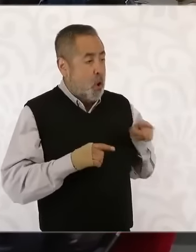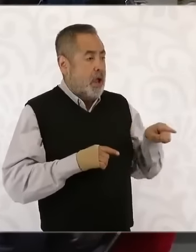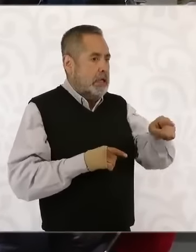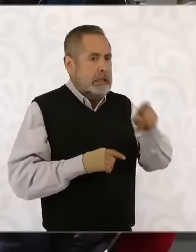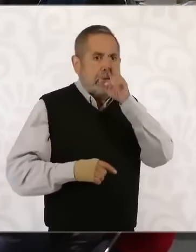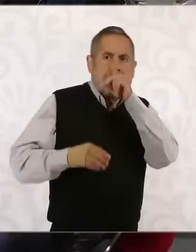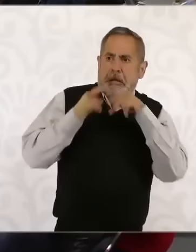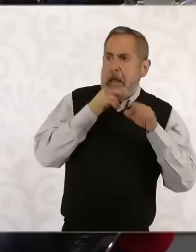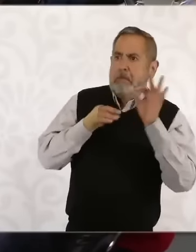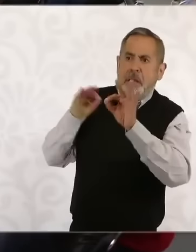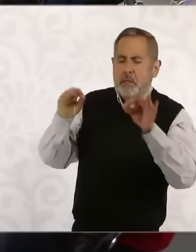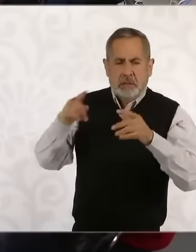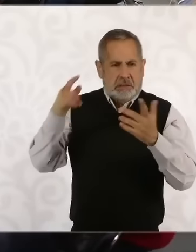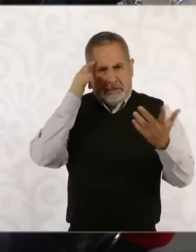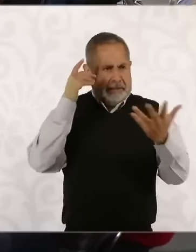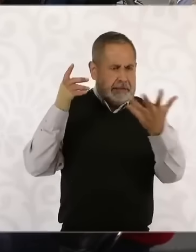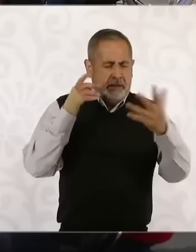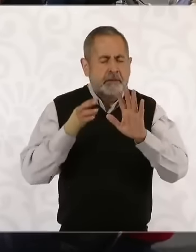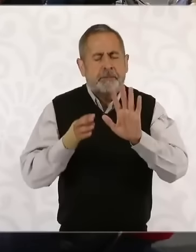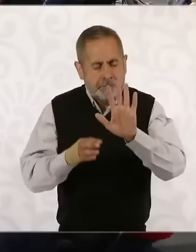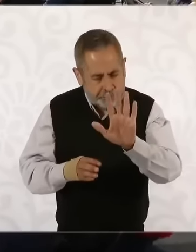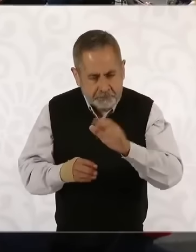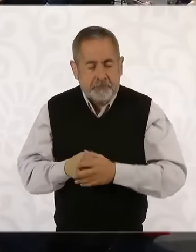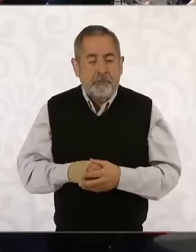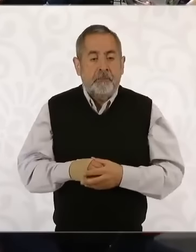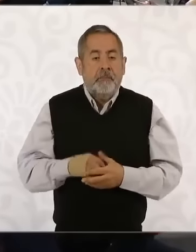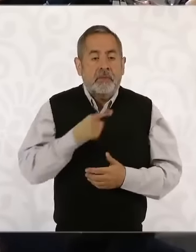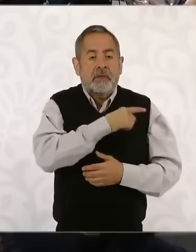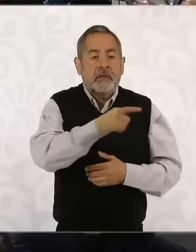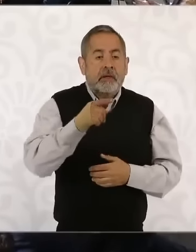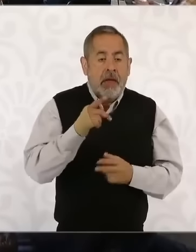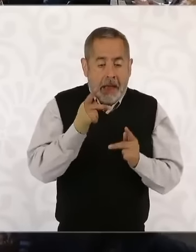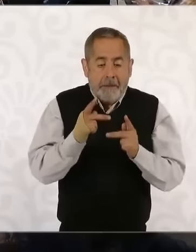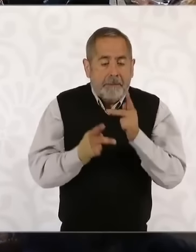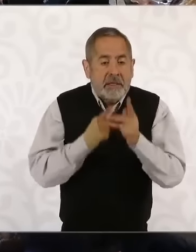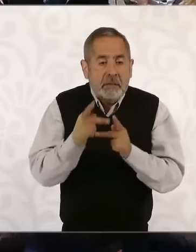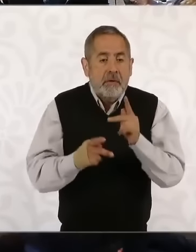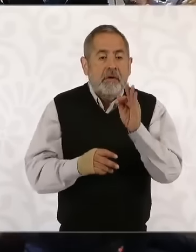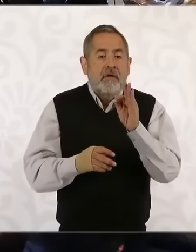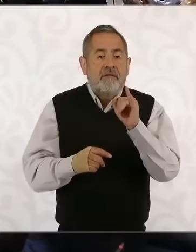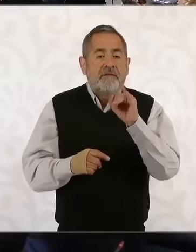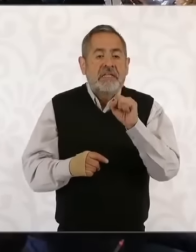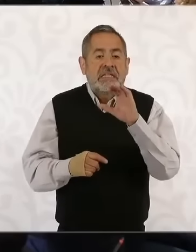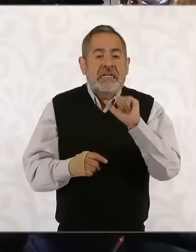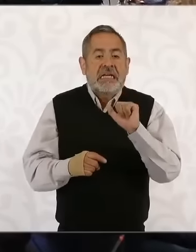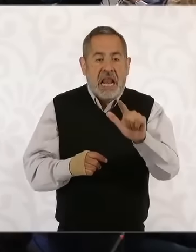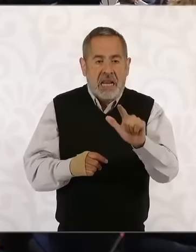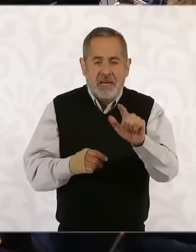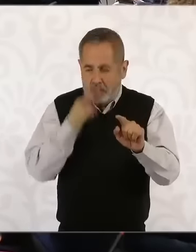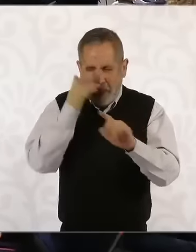obvias algunas personas es el tema de los créditos fiscales firmes que la presidenta ha explicado ya